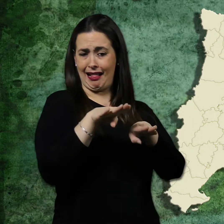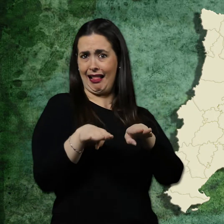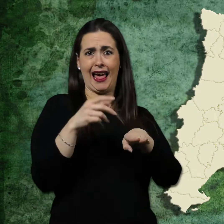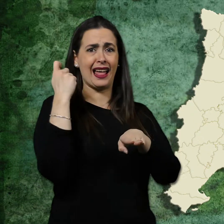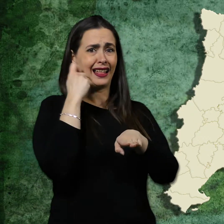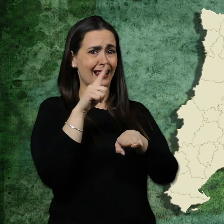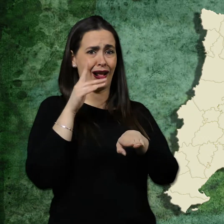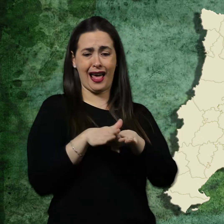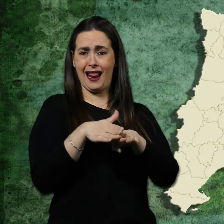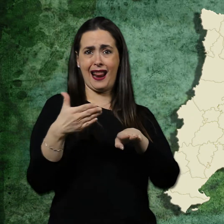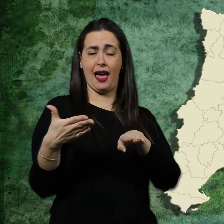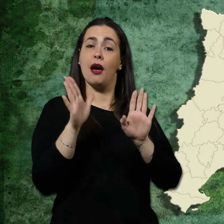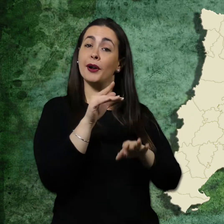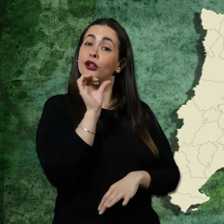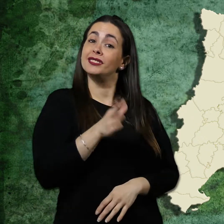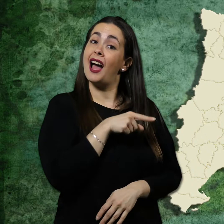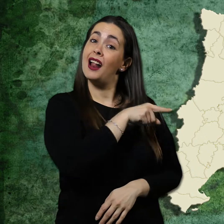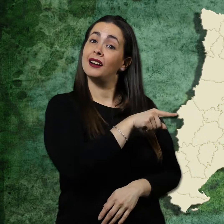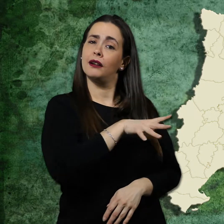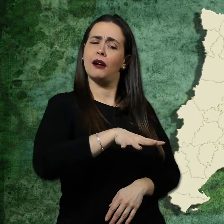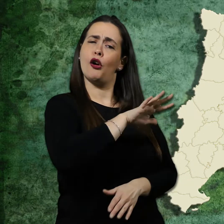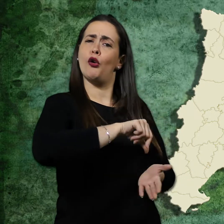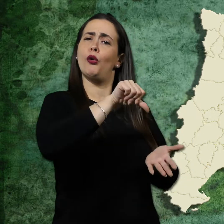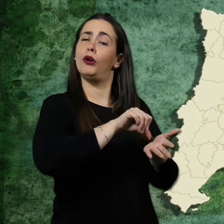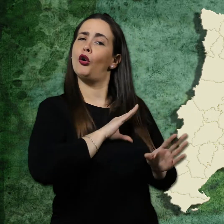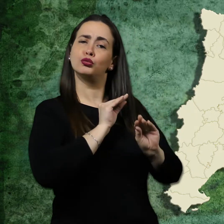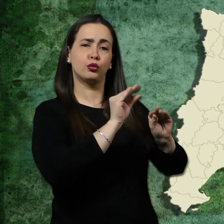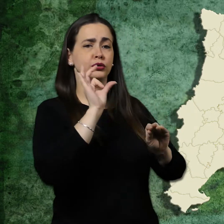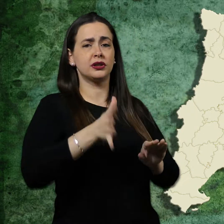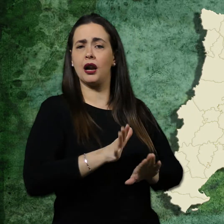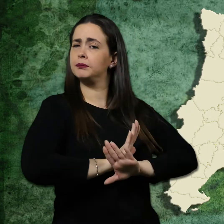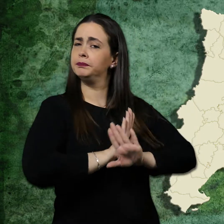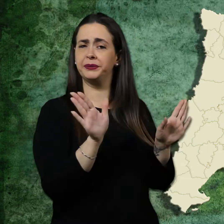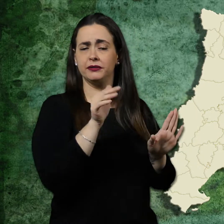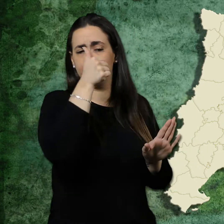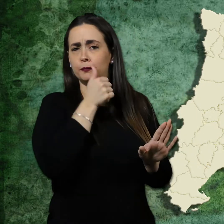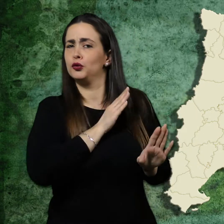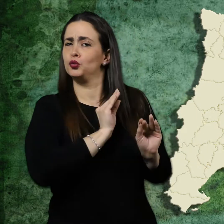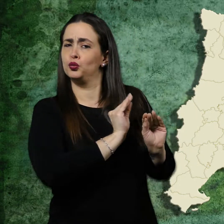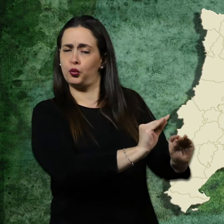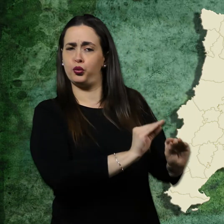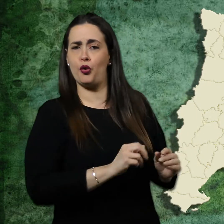Molt vinculat a la capital, atès que forma part de la seva àrea urbana, Salt però manté un perfil propi.